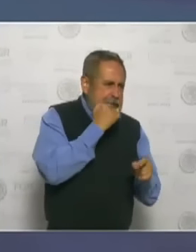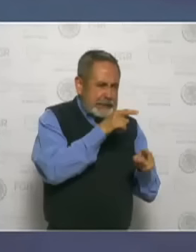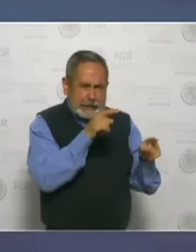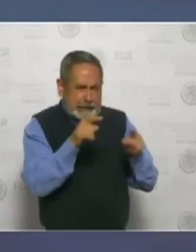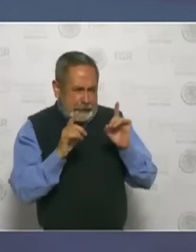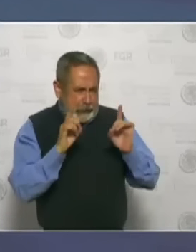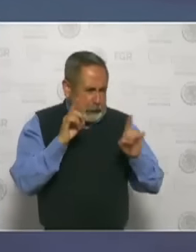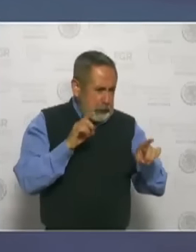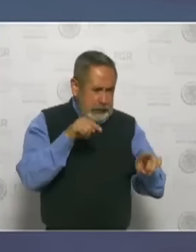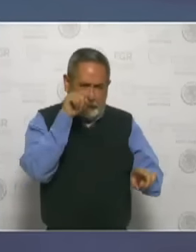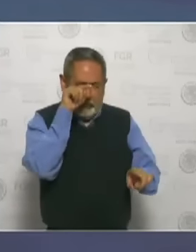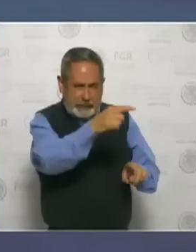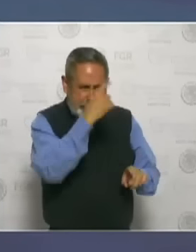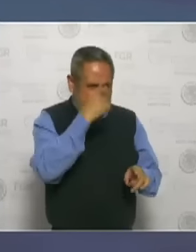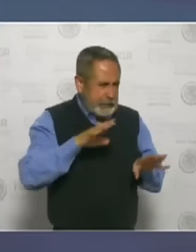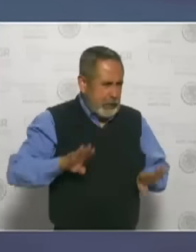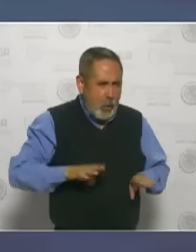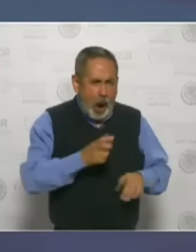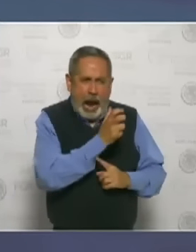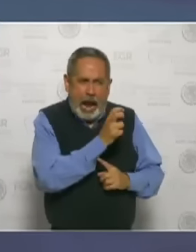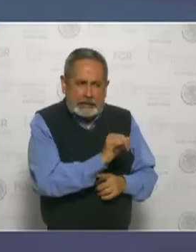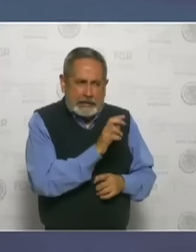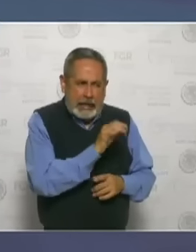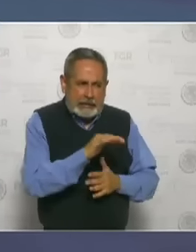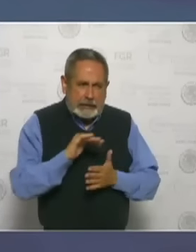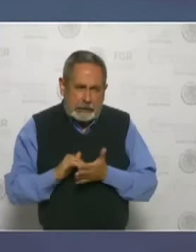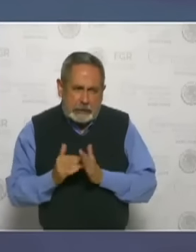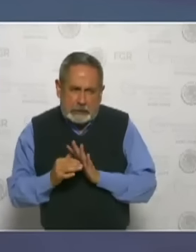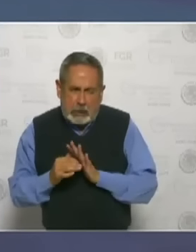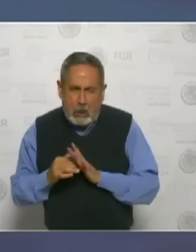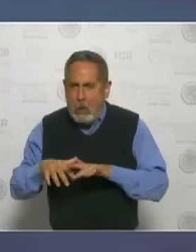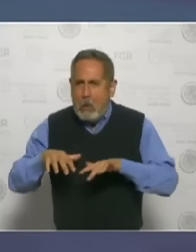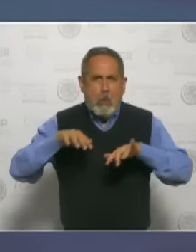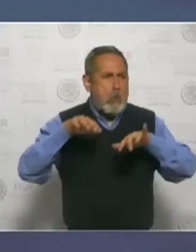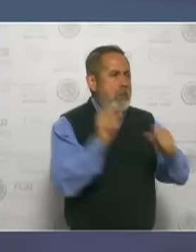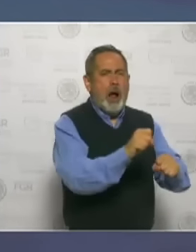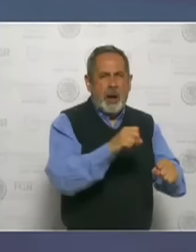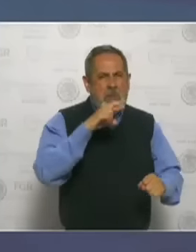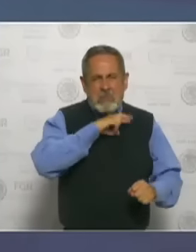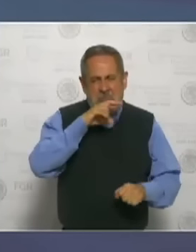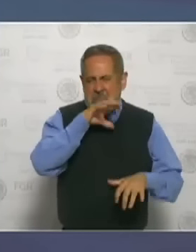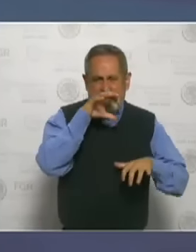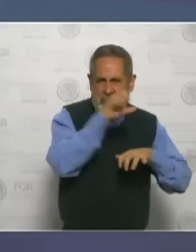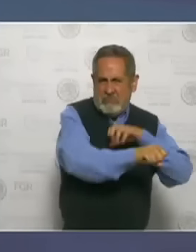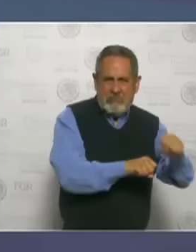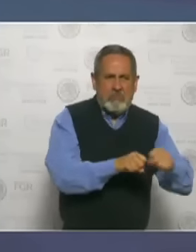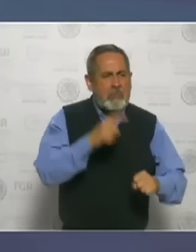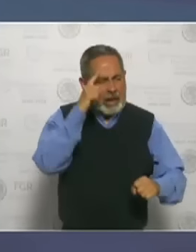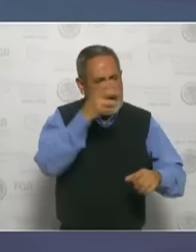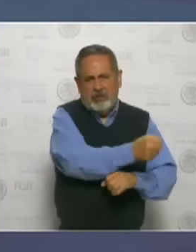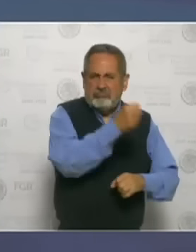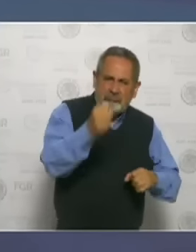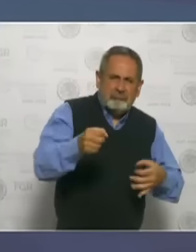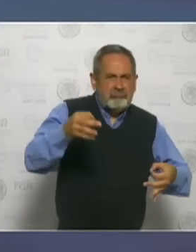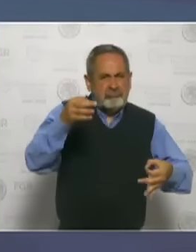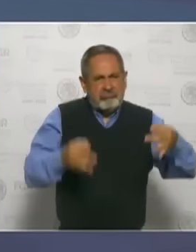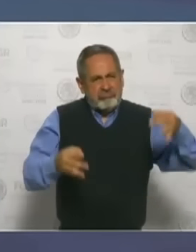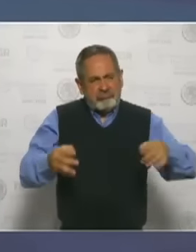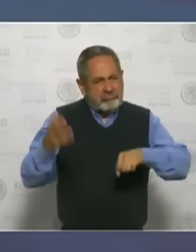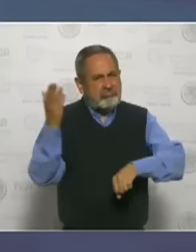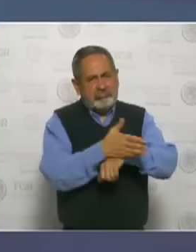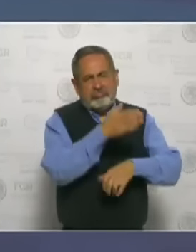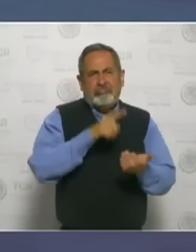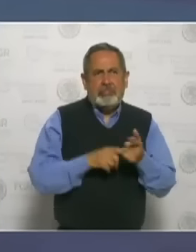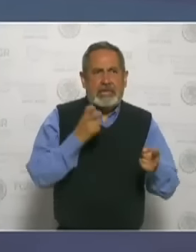y los patrones de mercado, fortaleciendo así la persecución penal desde una visión eminentemente